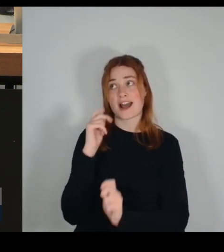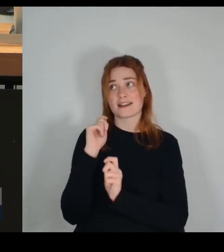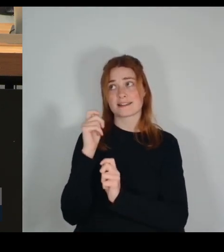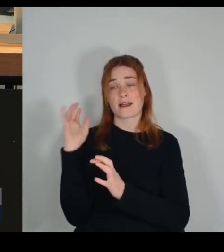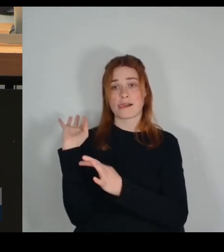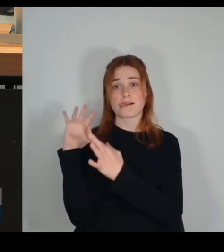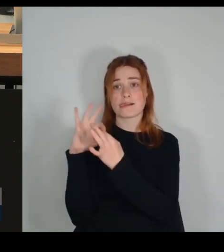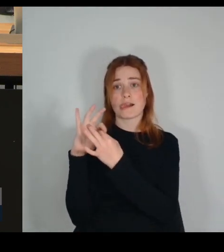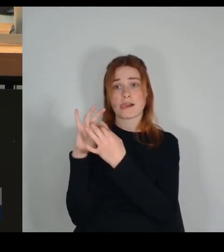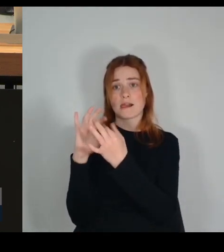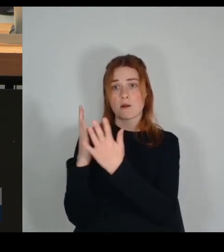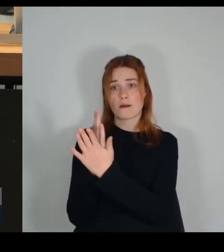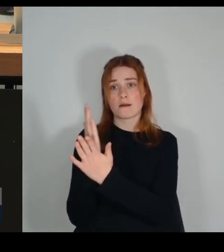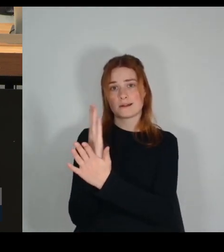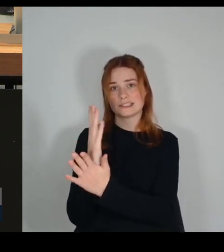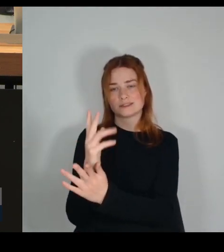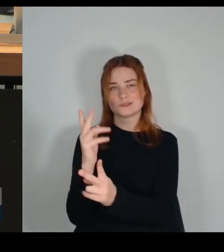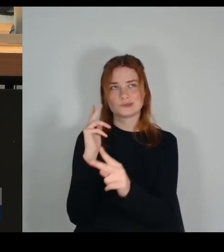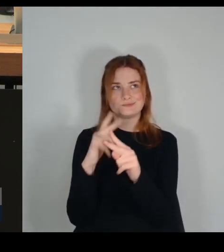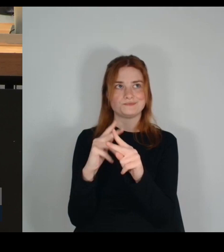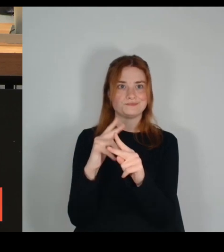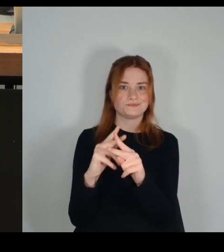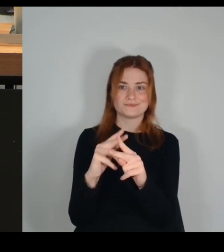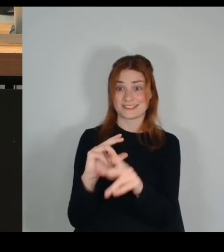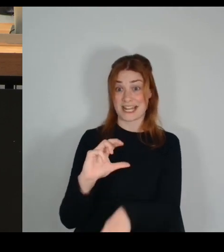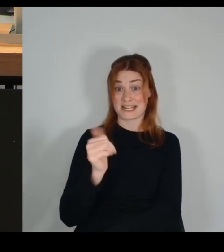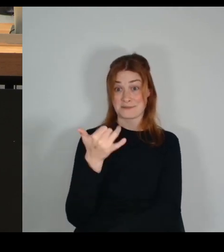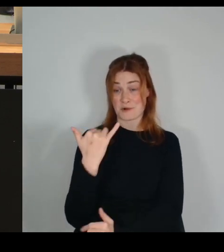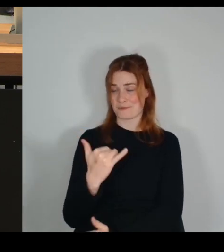Also keine Überraschung. Aber man kann das ja schon noch mal rekapitulieren, wie das war.